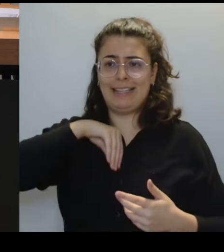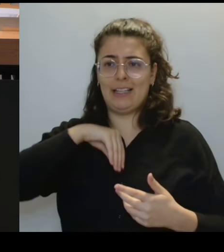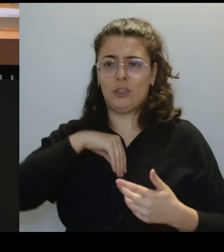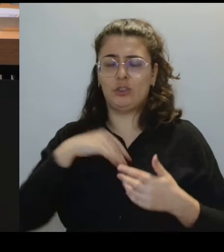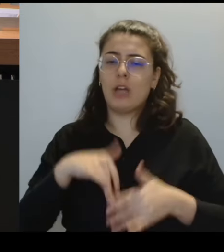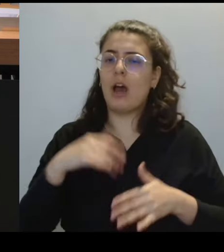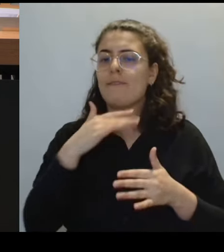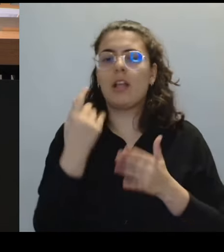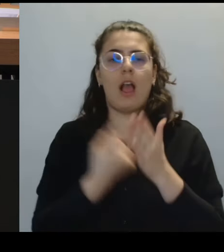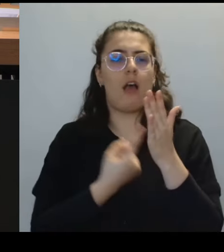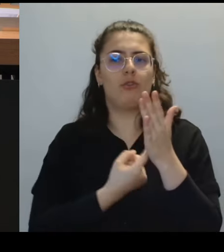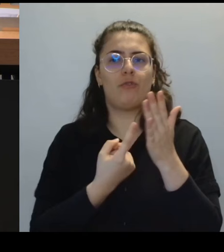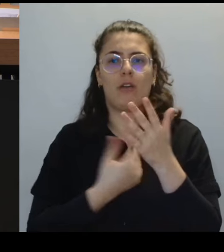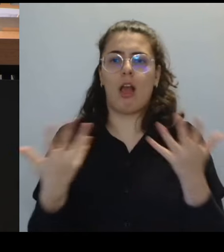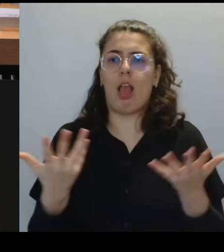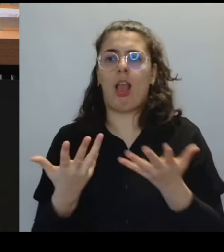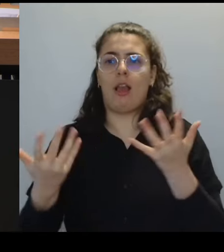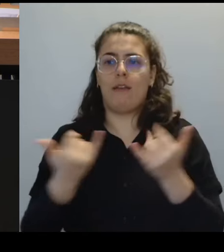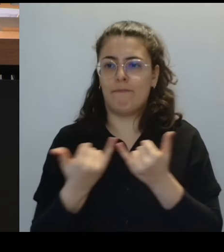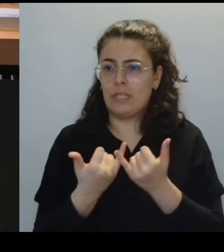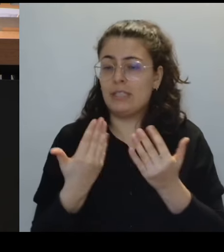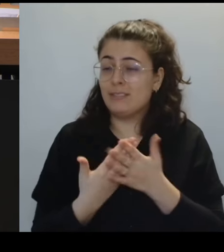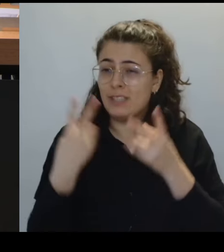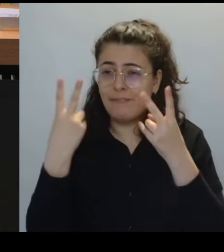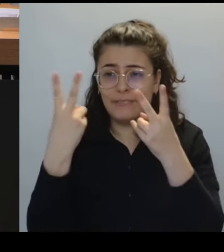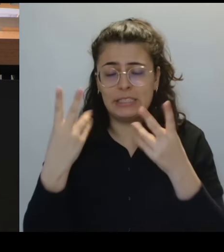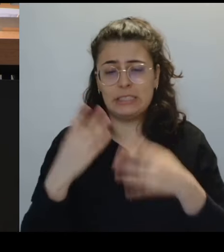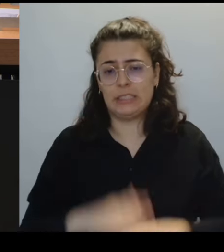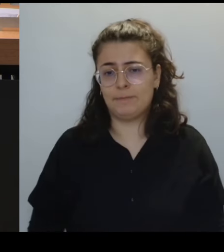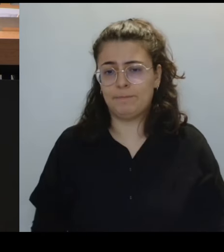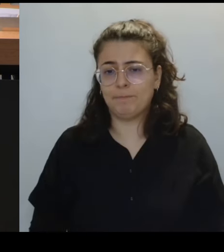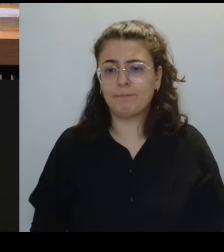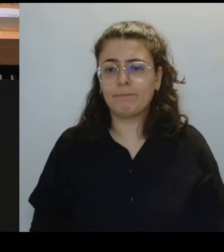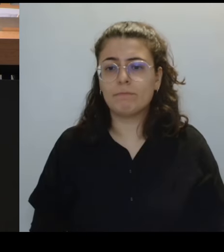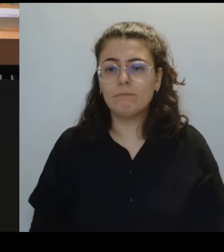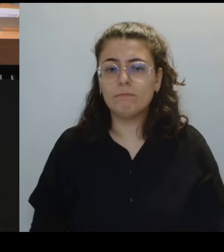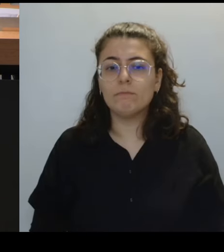Wir halten es für wichtig, dass auch in diesen wichtigen Jahren die Routine der bekannten Us weitergeführt